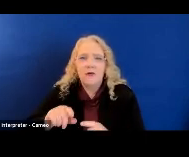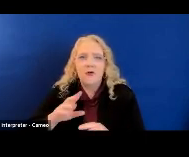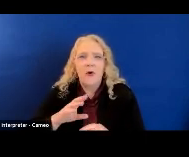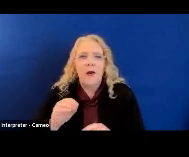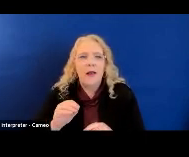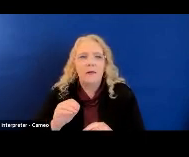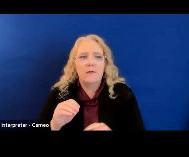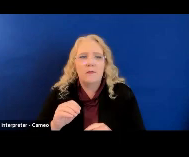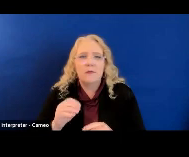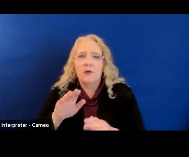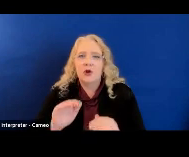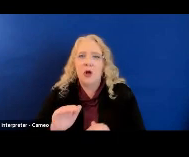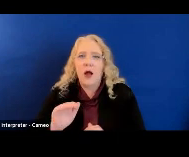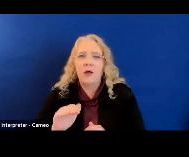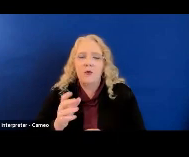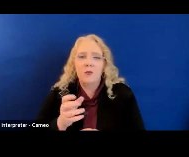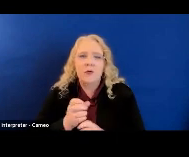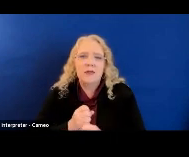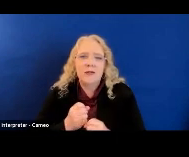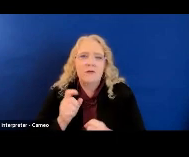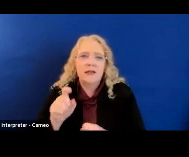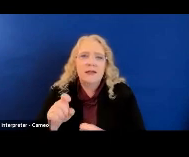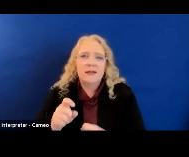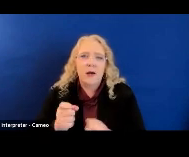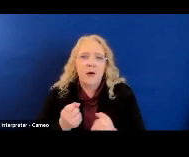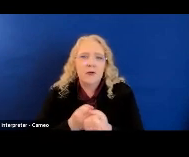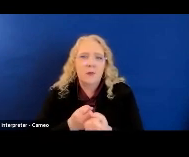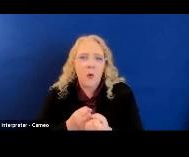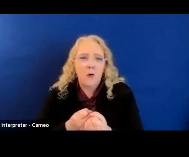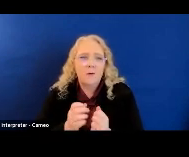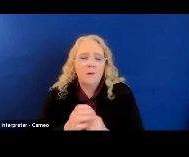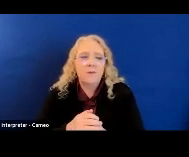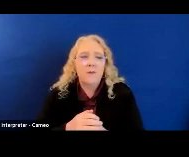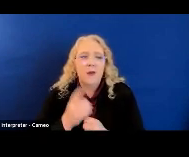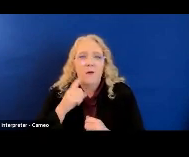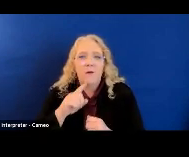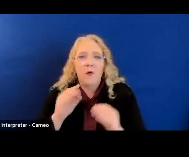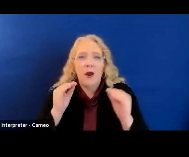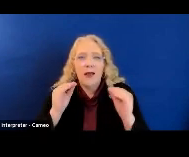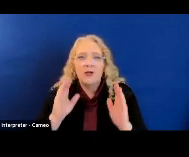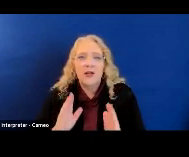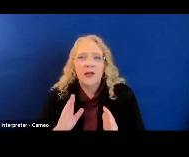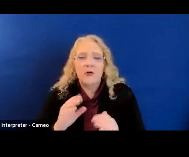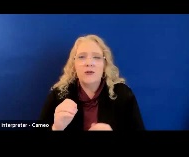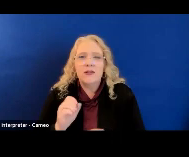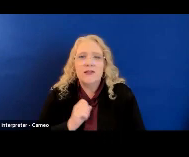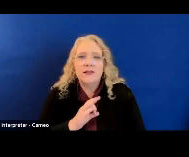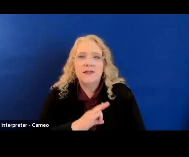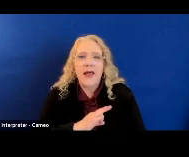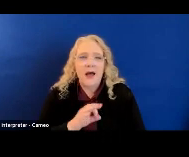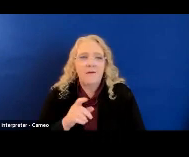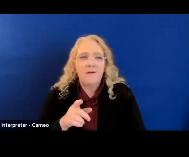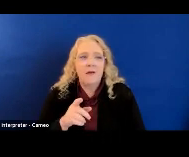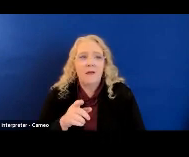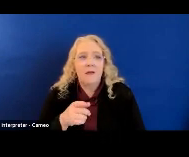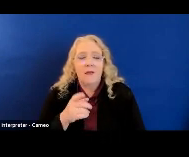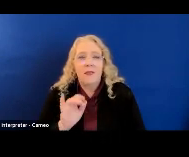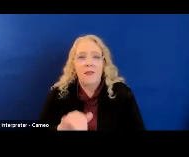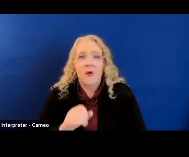el apoyo necesario para los educadores y el personal de apoyo. Ofrecen estructura, orientación y un